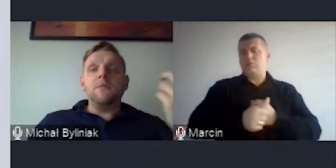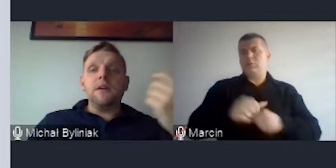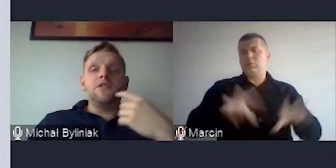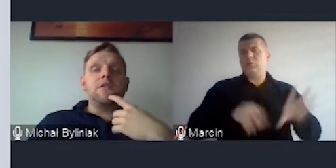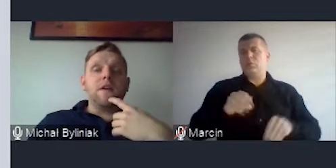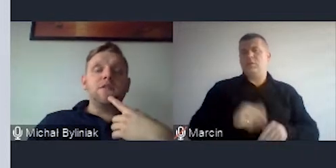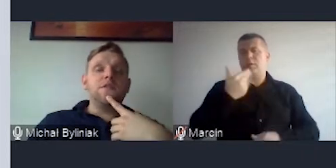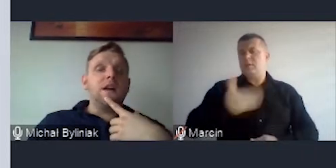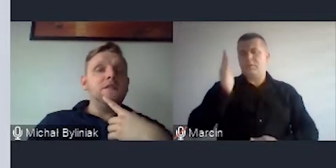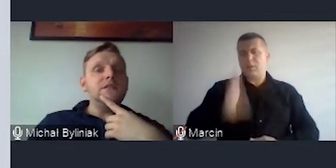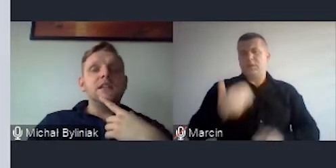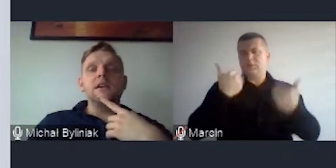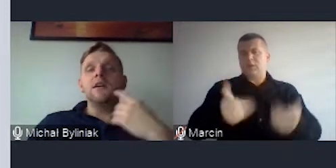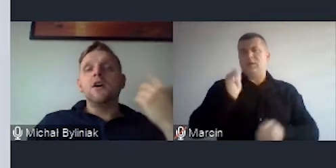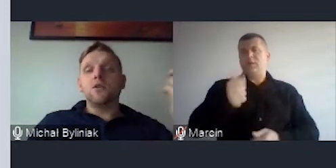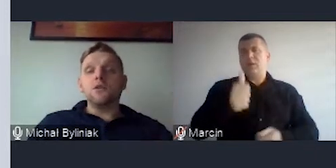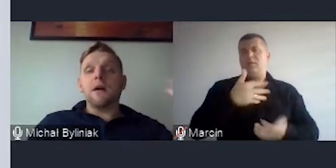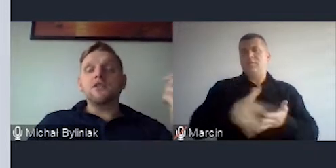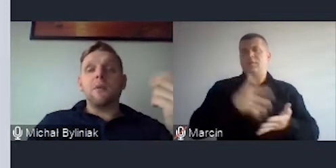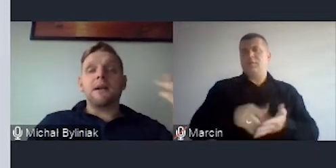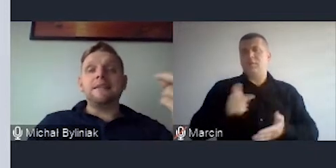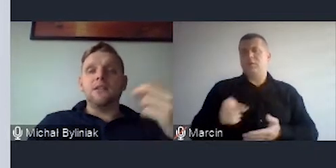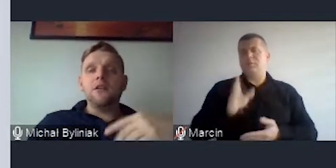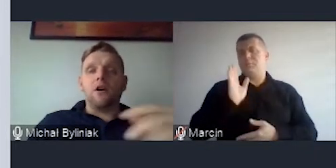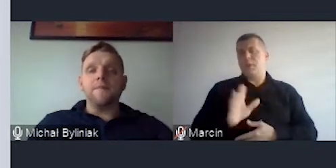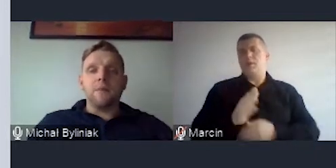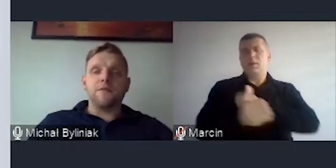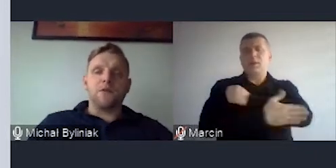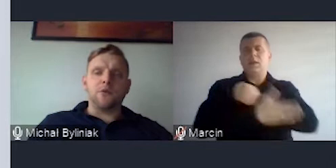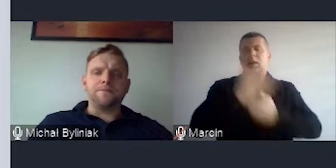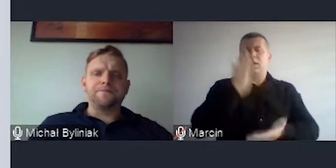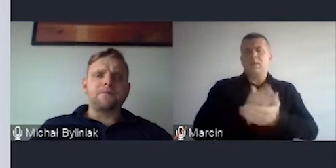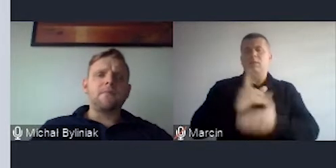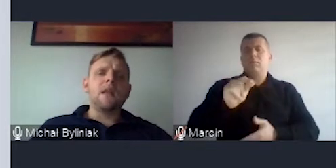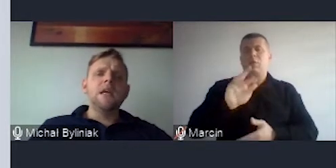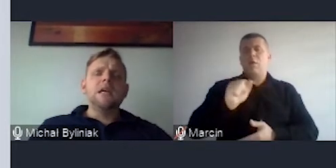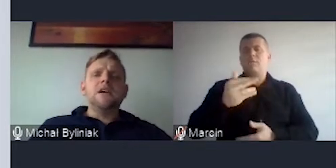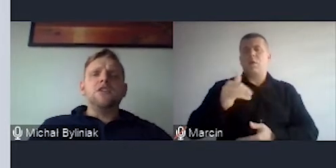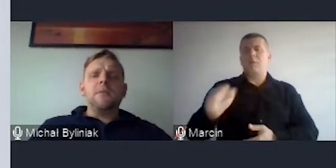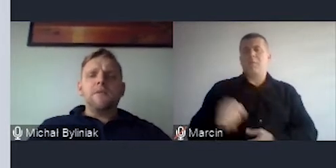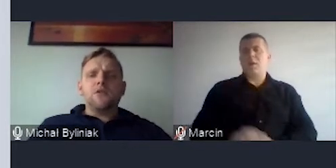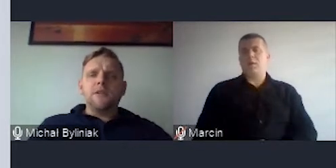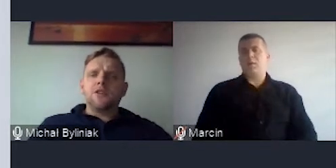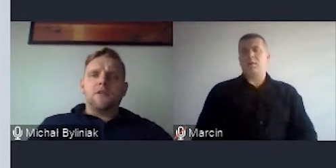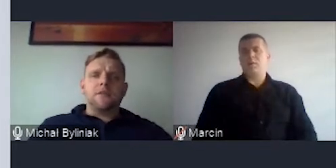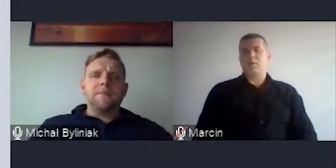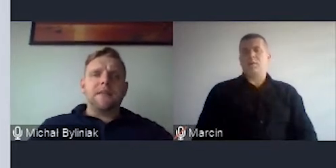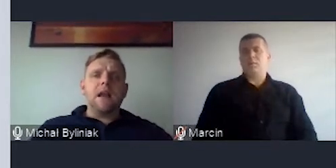Nie będzie kwalifikowalny wydatek, który macie poparty tylko pro-formą. Czyli mamy dokument księgowy.